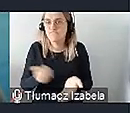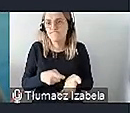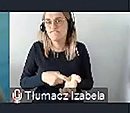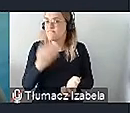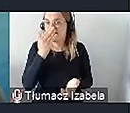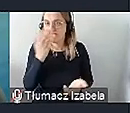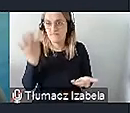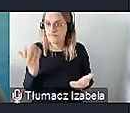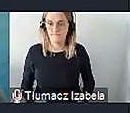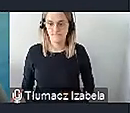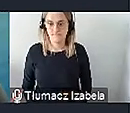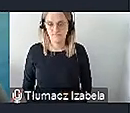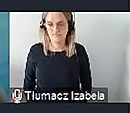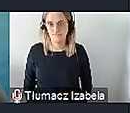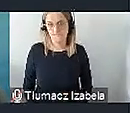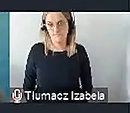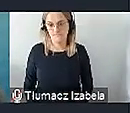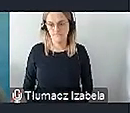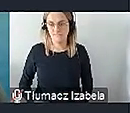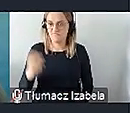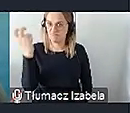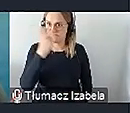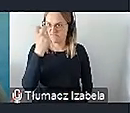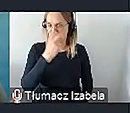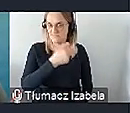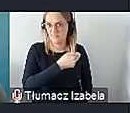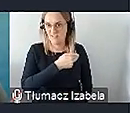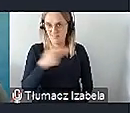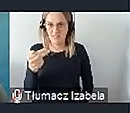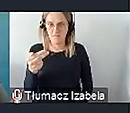Pani Joanna pisze, że temat jest po prostu interesujący.